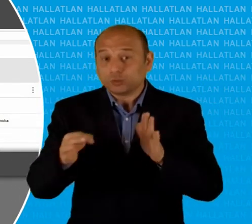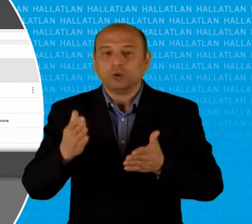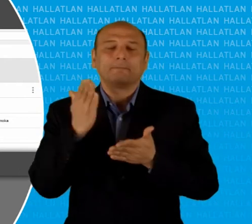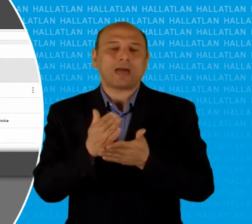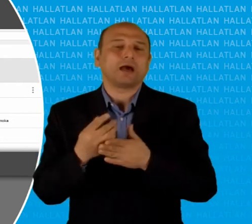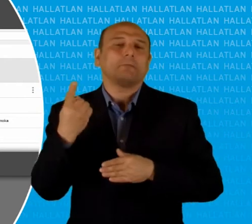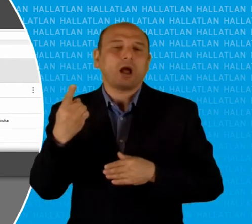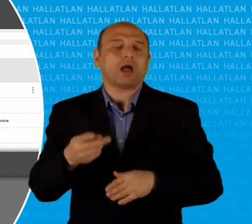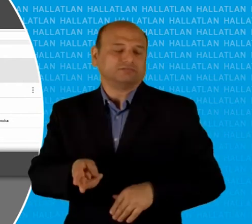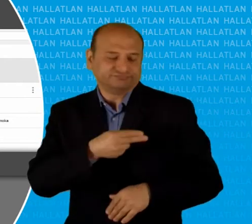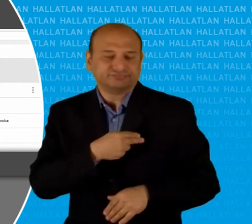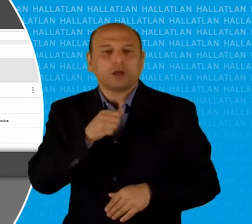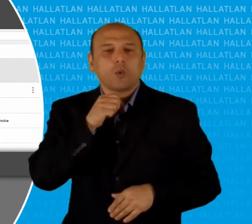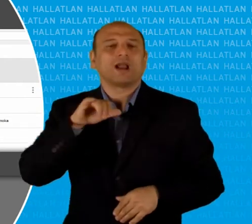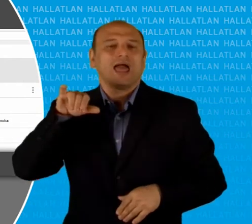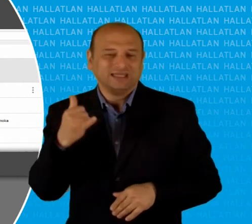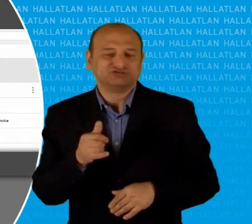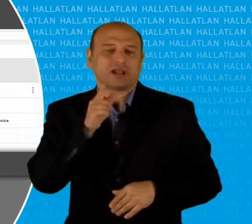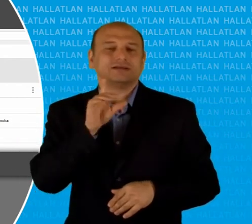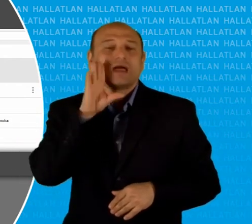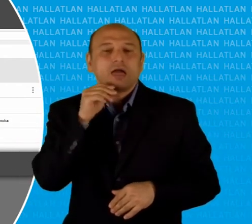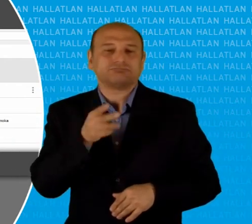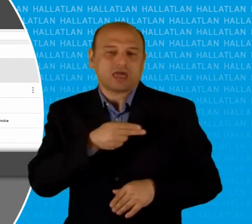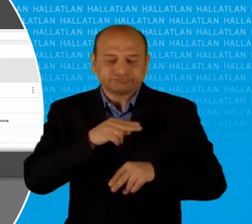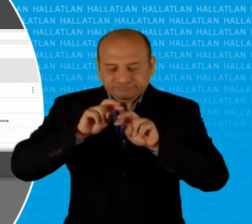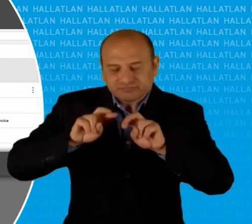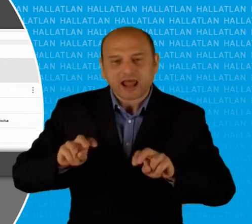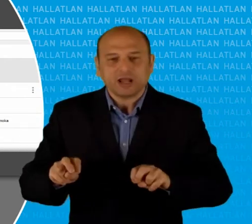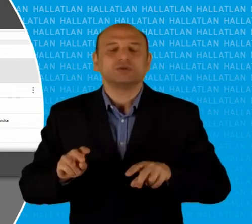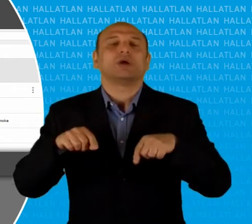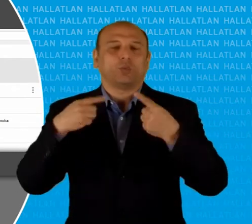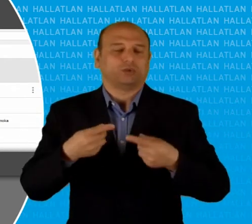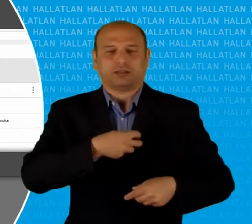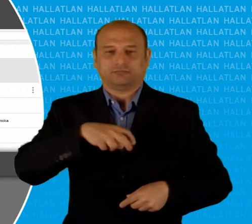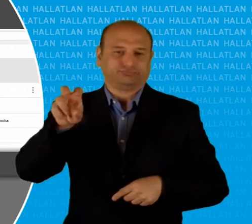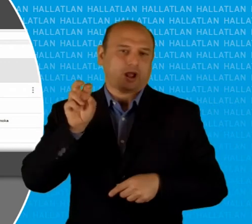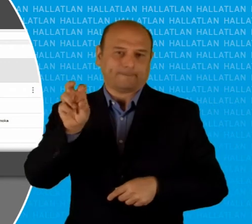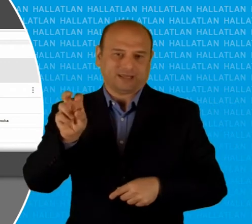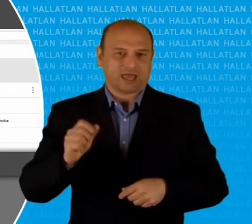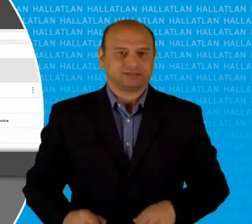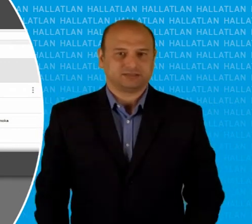Ezentúl náluk is lesz emberi ellenőrzés.